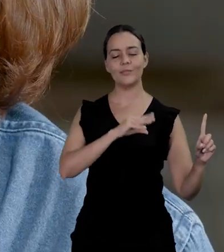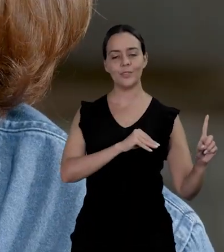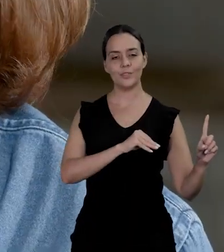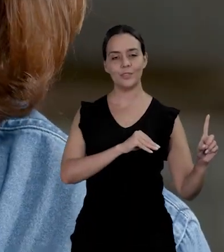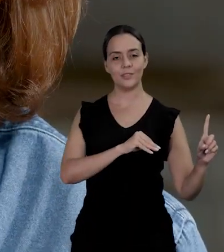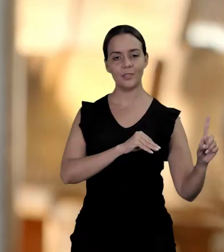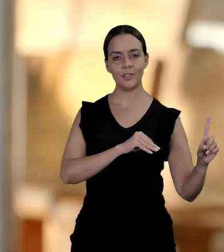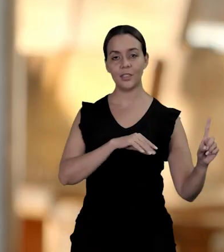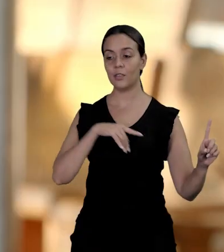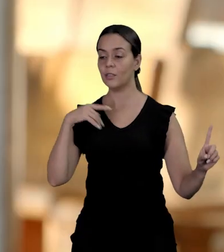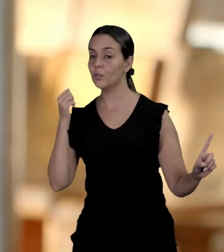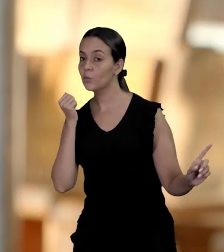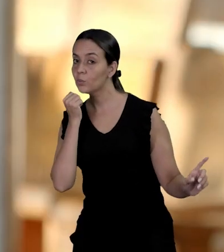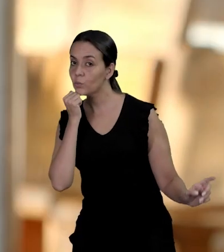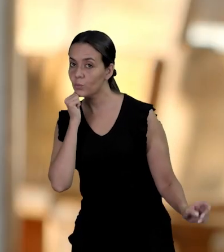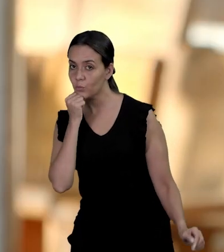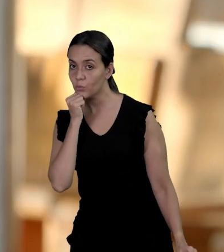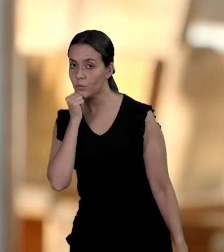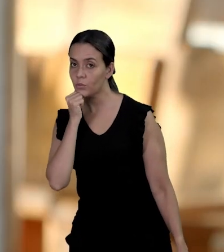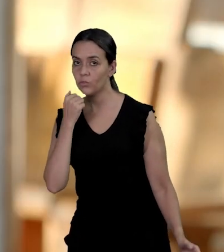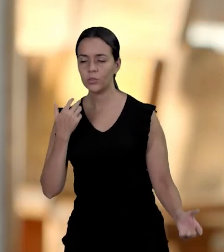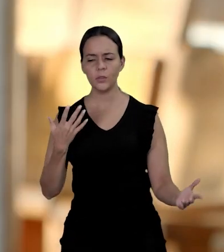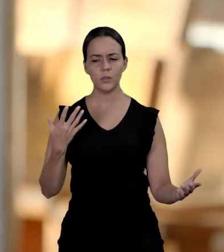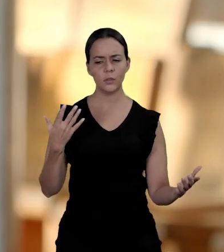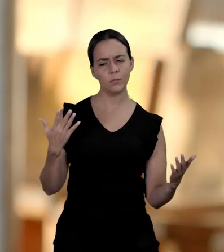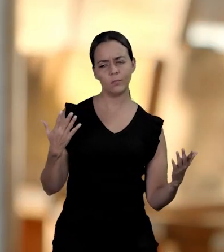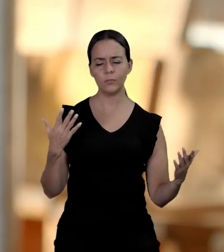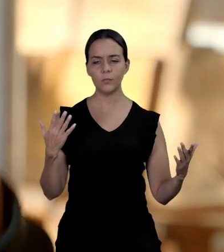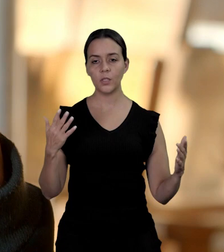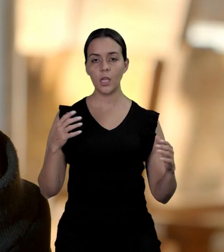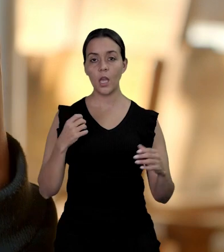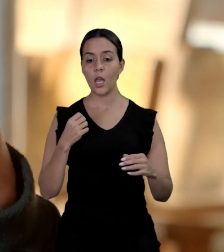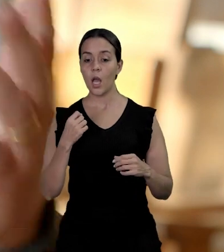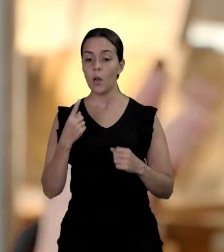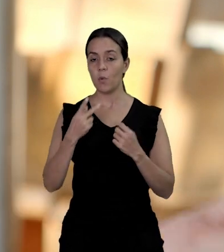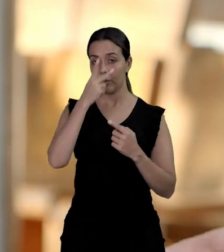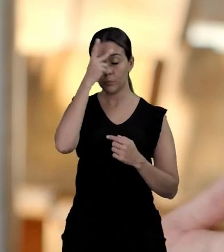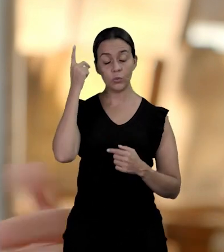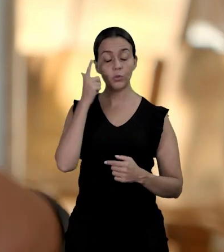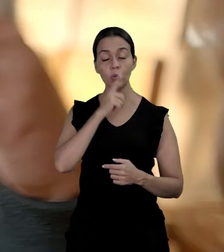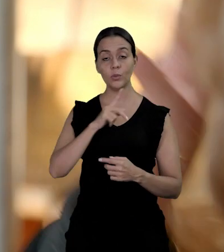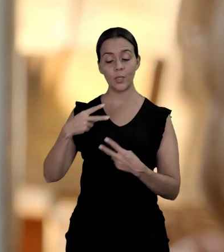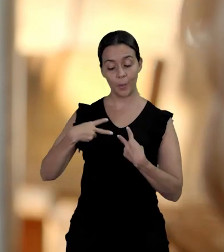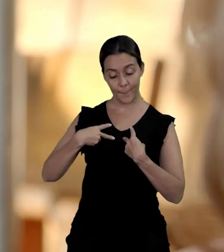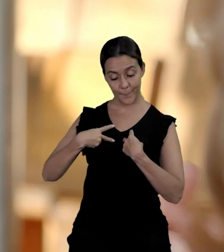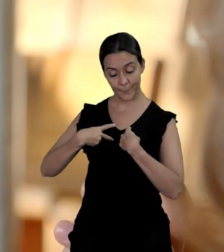Isso. Mesmo os cientistas, não têm essa... Assim, alguns acabam desenvolvendo,